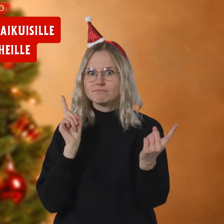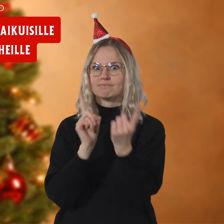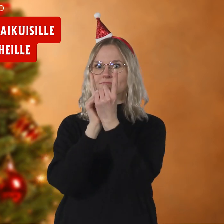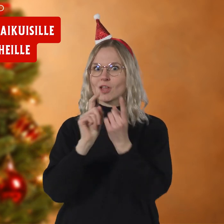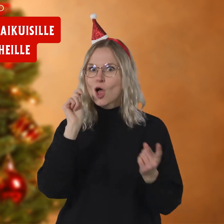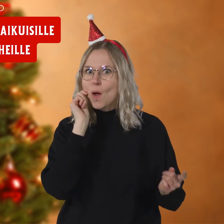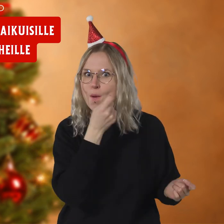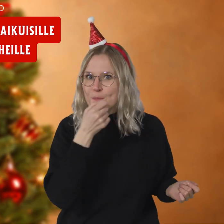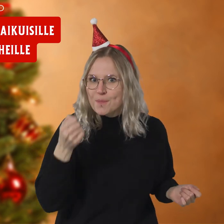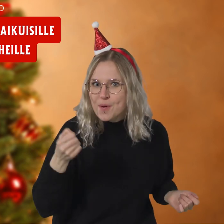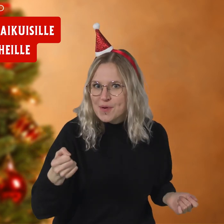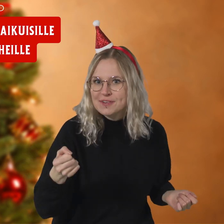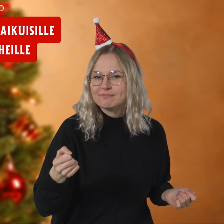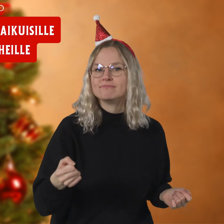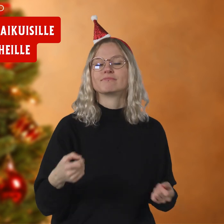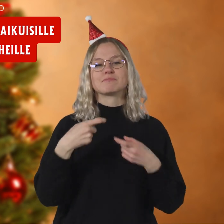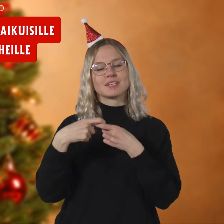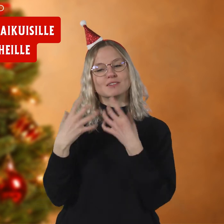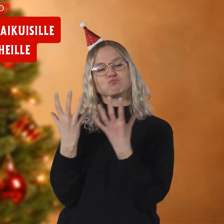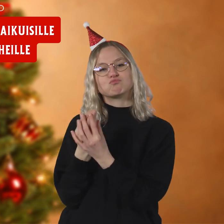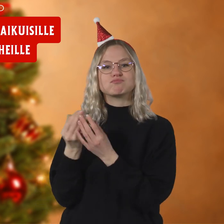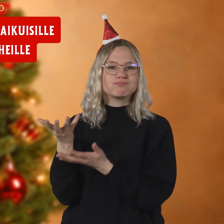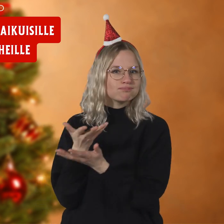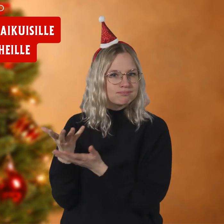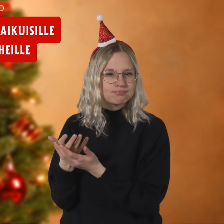joulupukin tapaamista ja perheen yhdessäoloa.